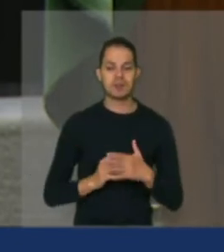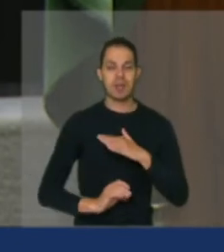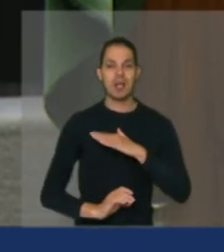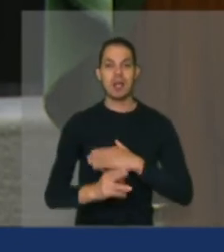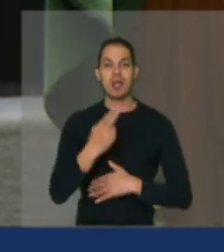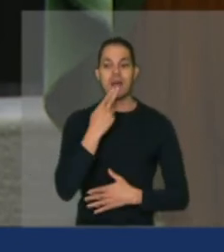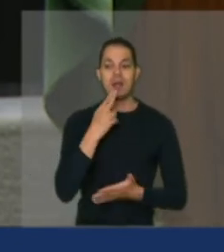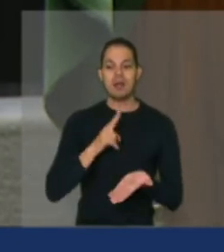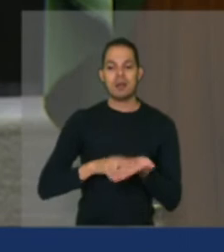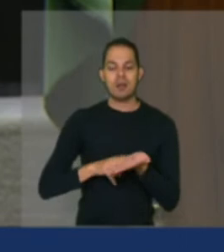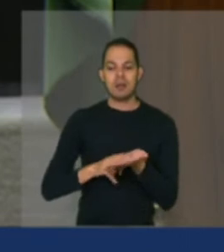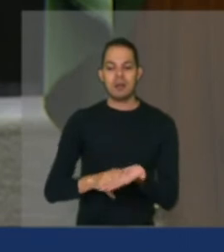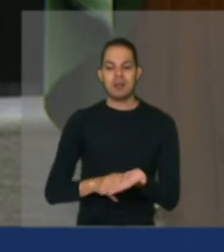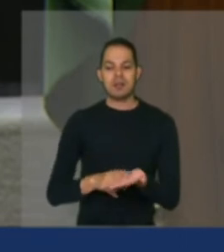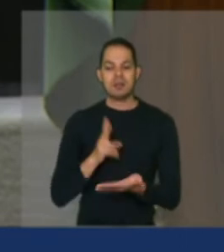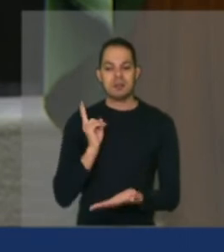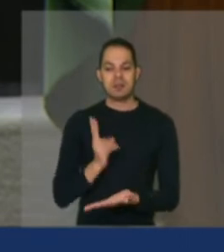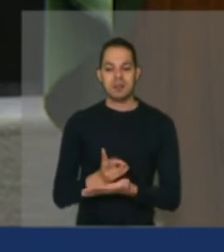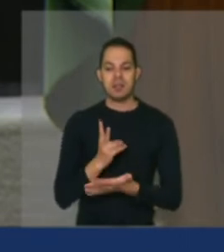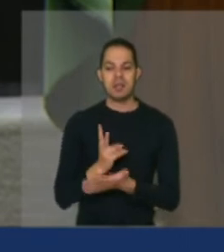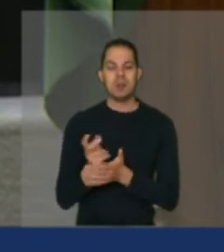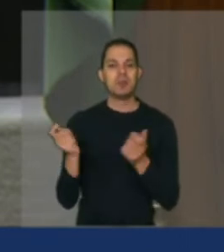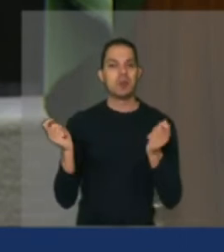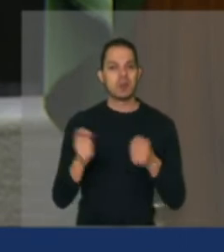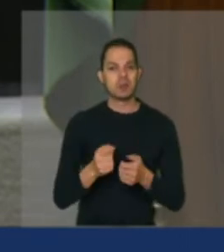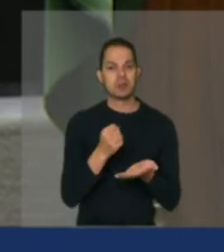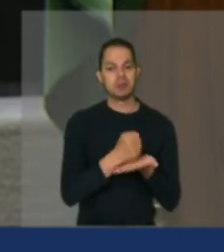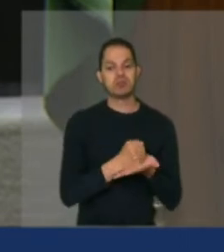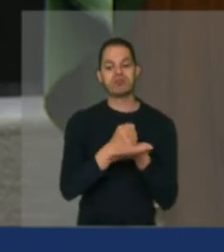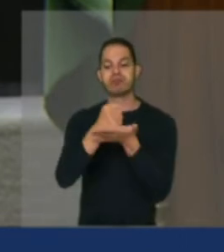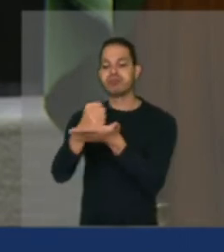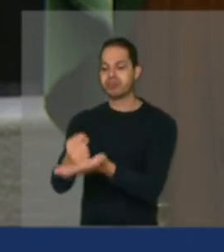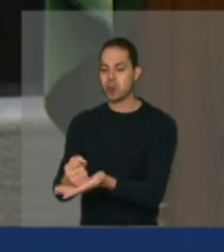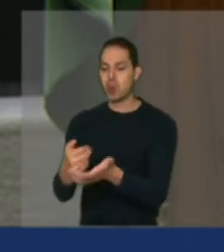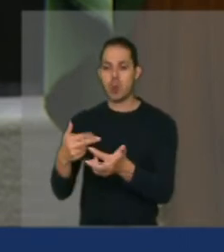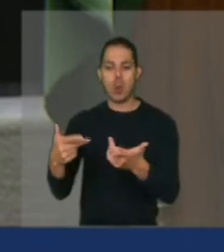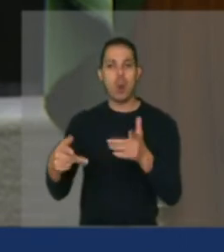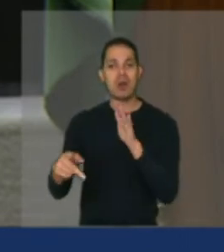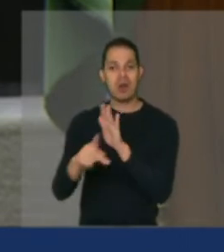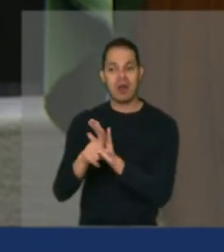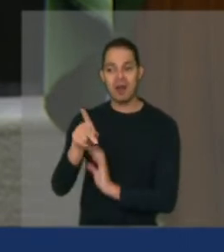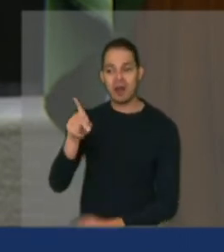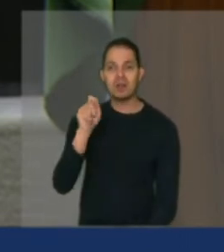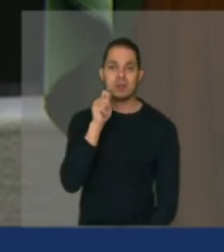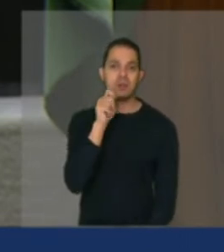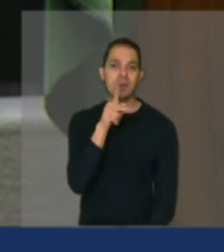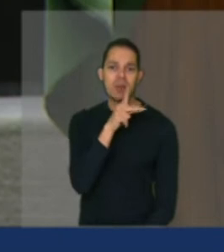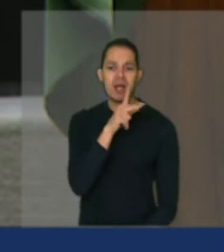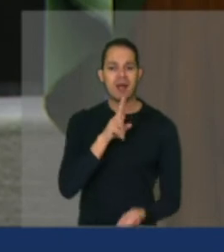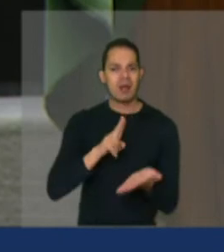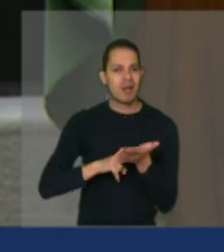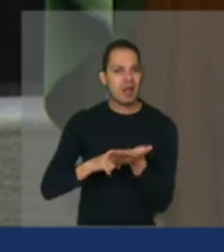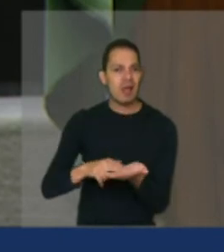CORREIOS E TELEGRAFOS SEMPRE FOI CAPAZ DE ENTREGAR AS CARTAS E AS ENCOMENDAS EM CADA CANTO DO NOSSO ESTADO, NOS